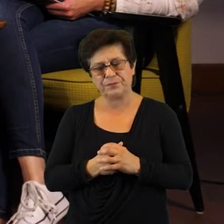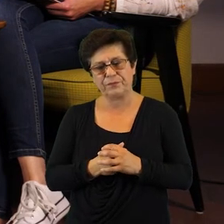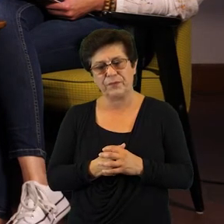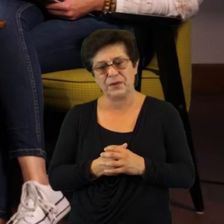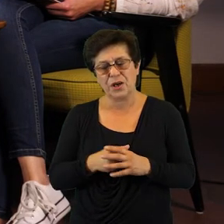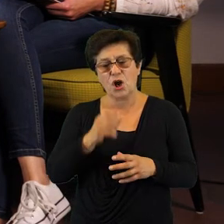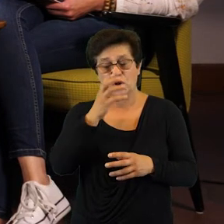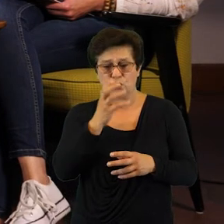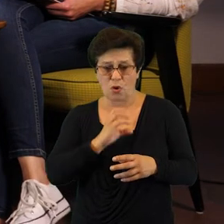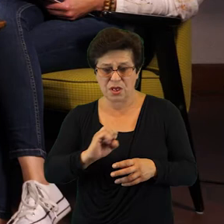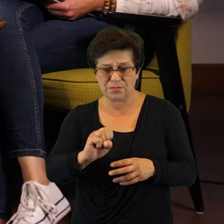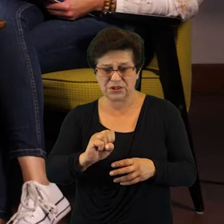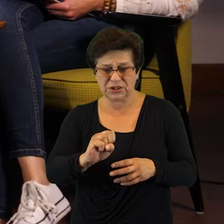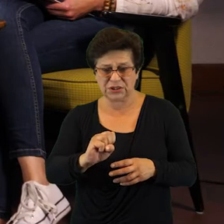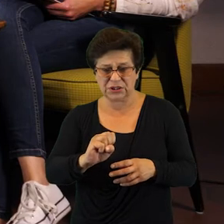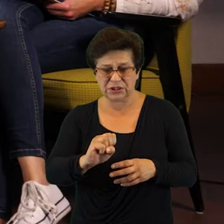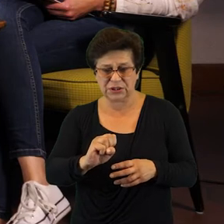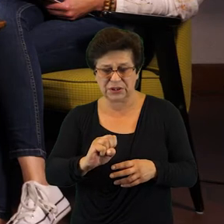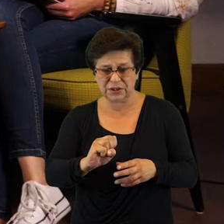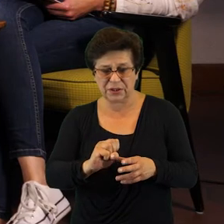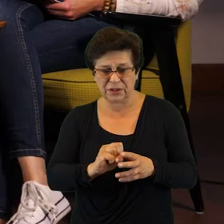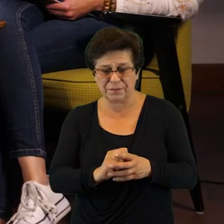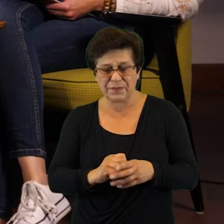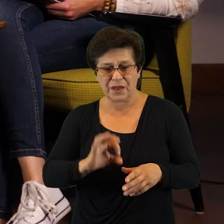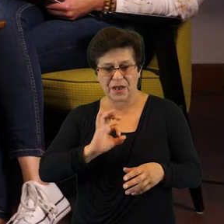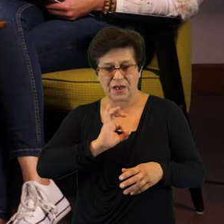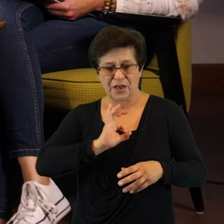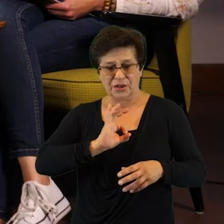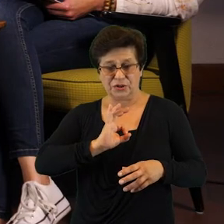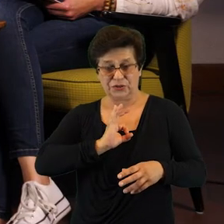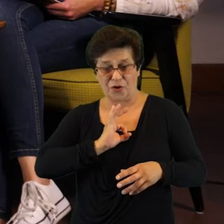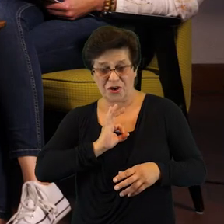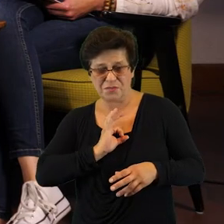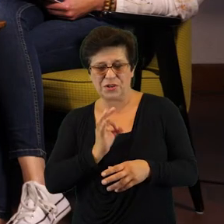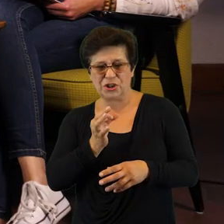Otóż Słonimski z żydowskimi korzeniami,